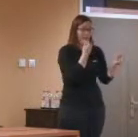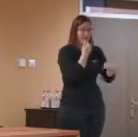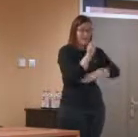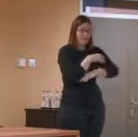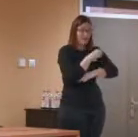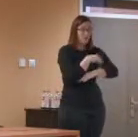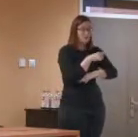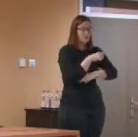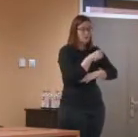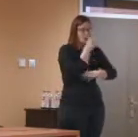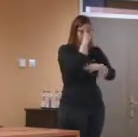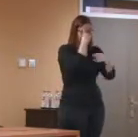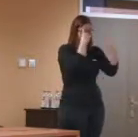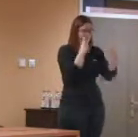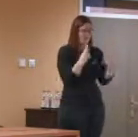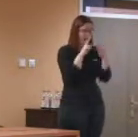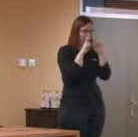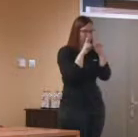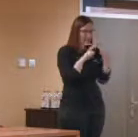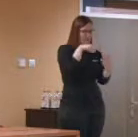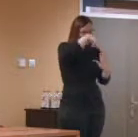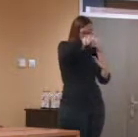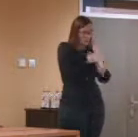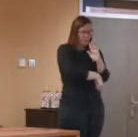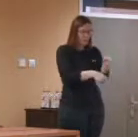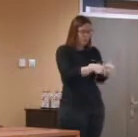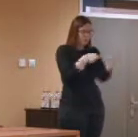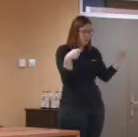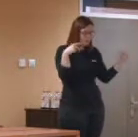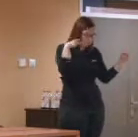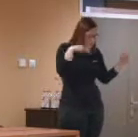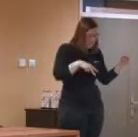hacer un análisis más en profundidad de lo que ha ocurrido,